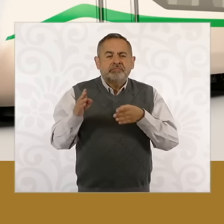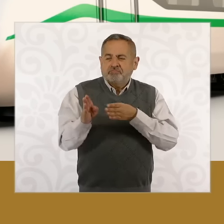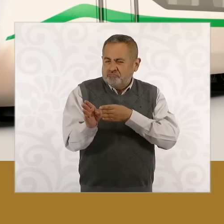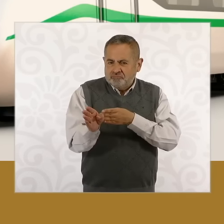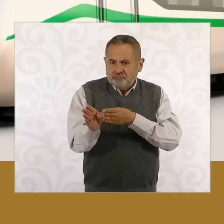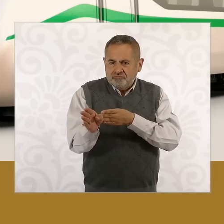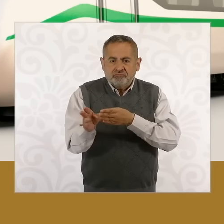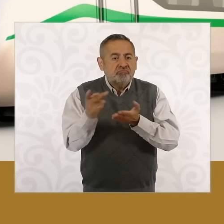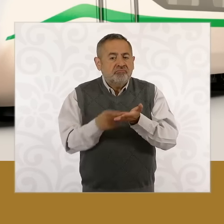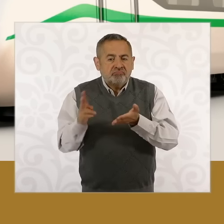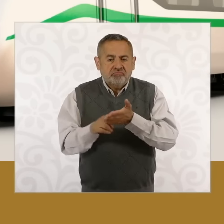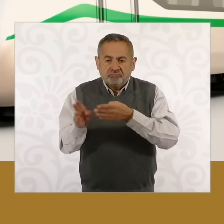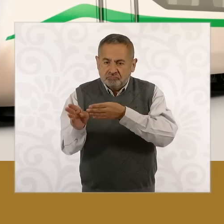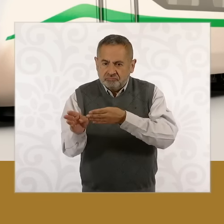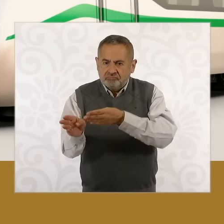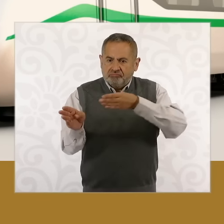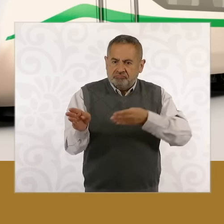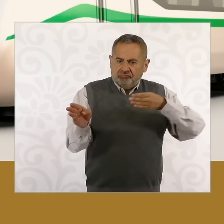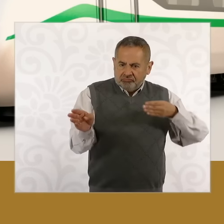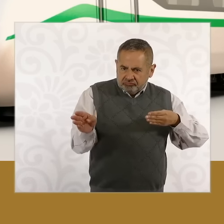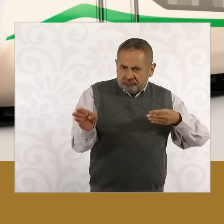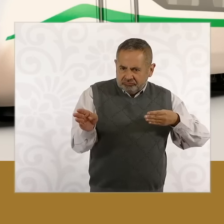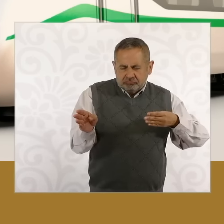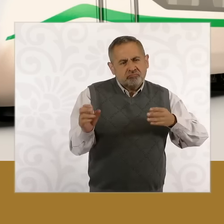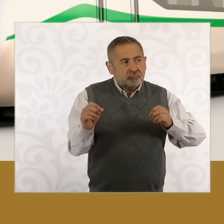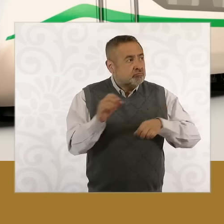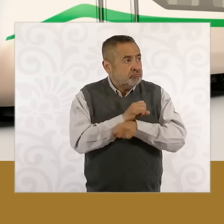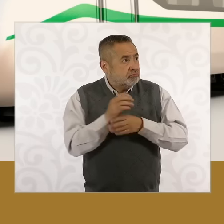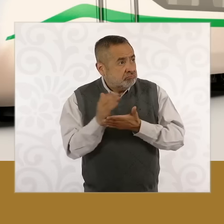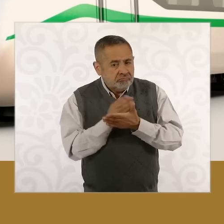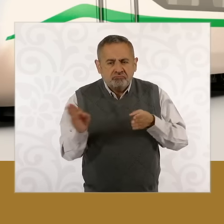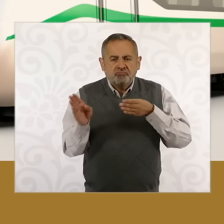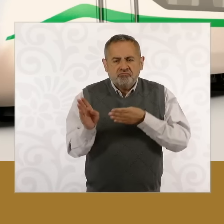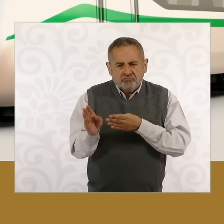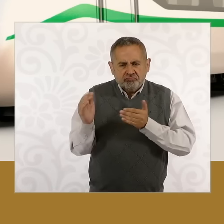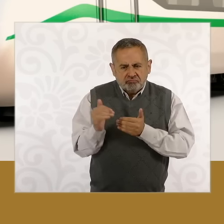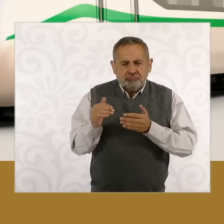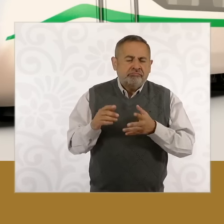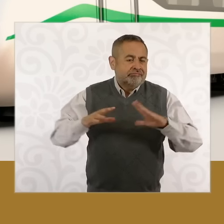trenes seguros, eh tiene ciertas características de confort. Caben más de 700 pasajeros en el